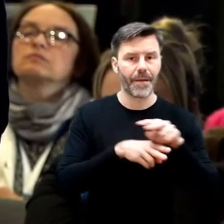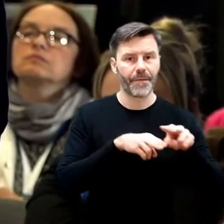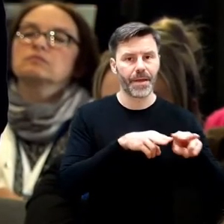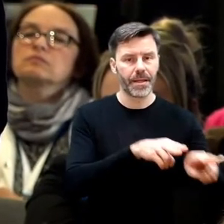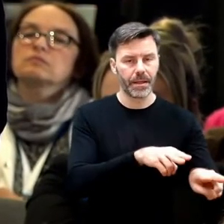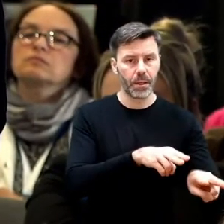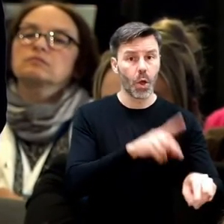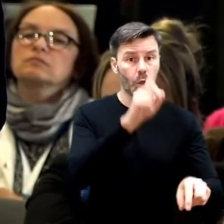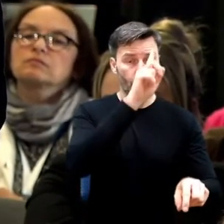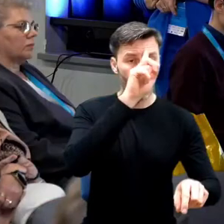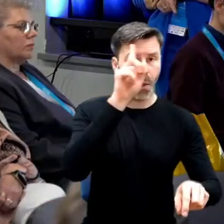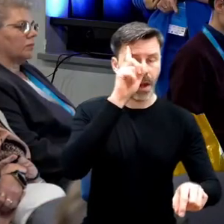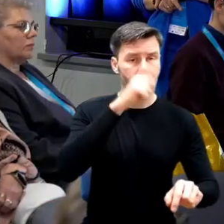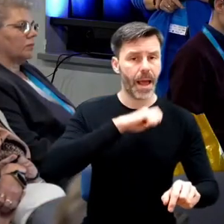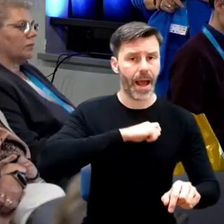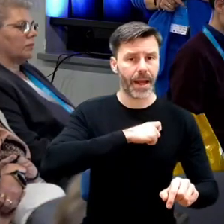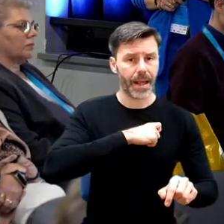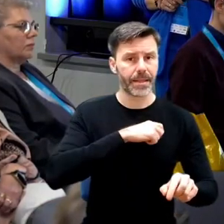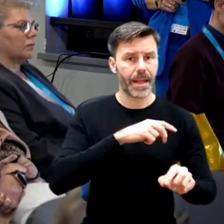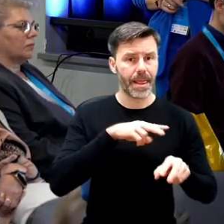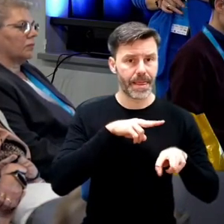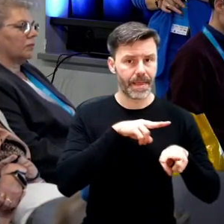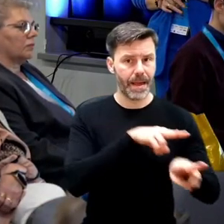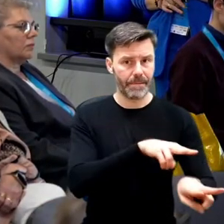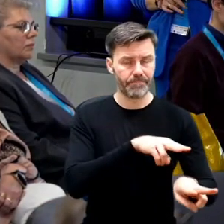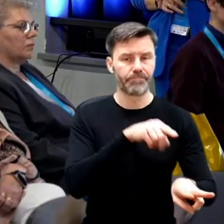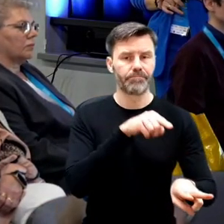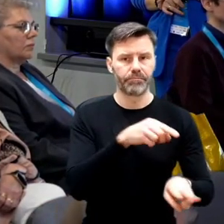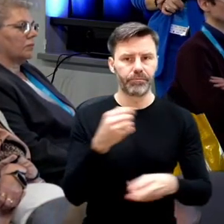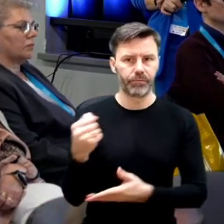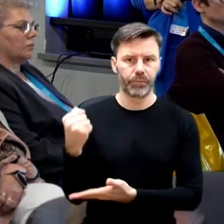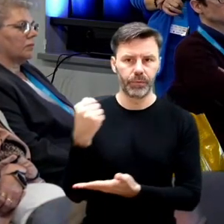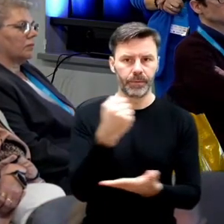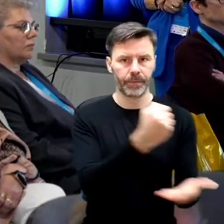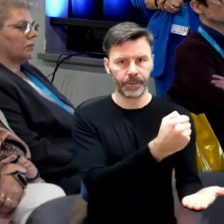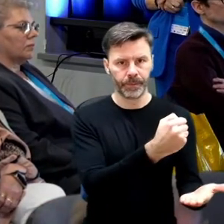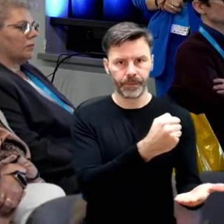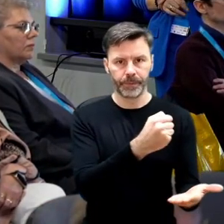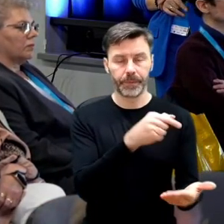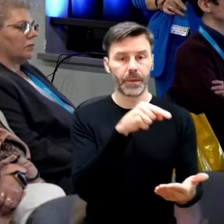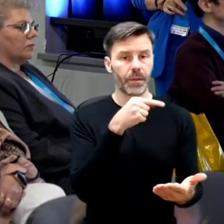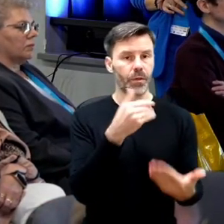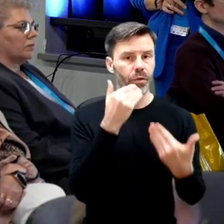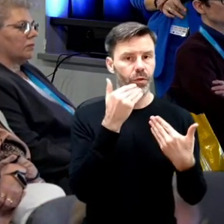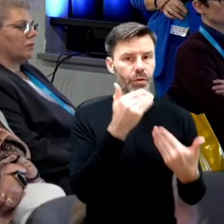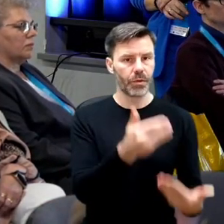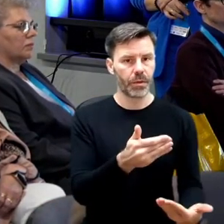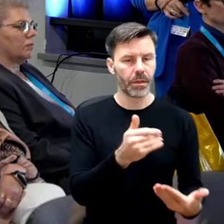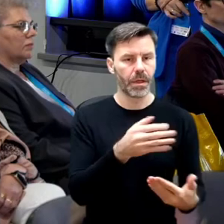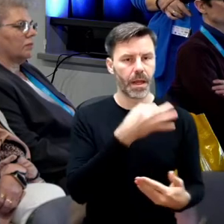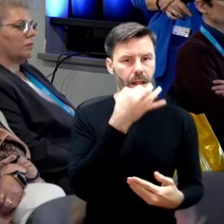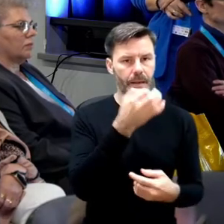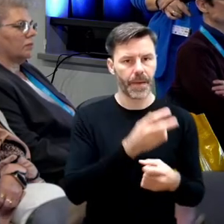które mogłyby znacznie przyczynić się do zwiększenia dostępności mieszkań